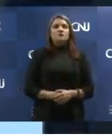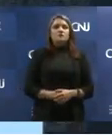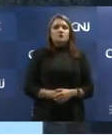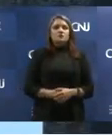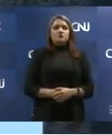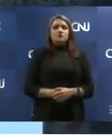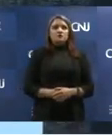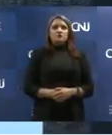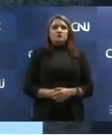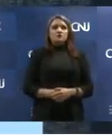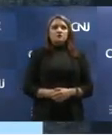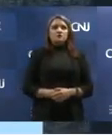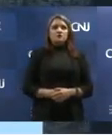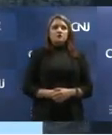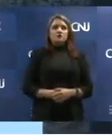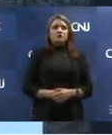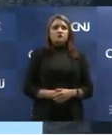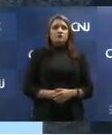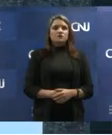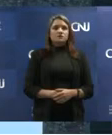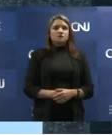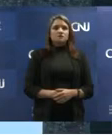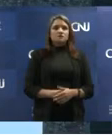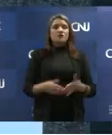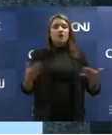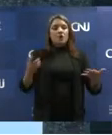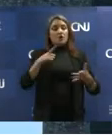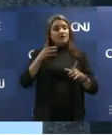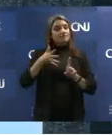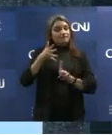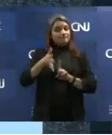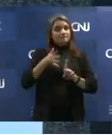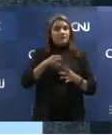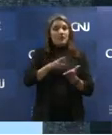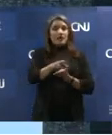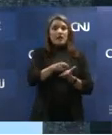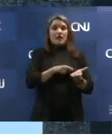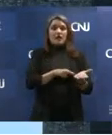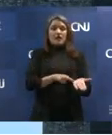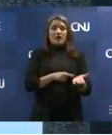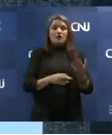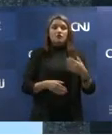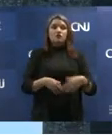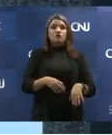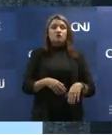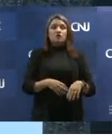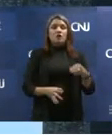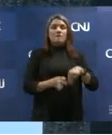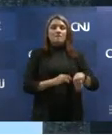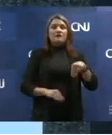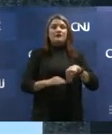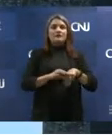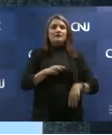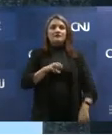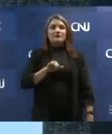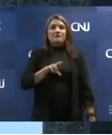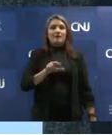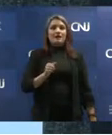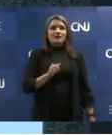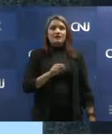Agora com sustentação oral na relatoria da ministra e conselheira Maria Thereza de Assis Moura, com pedido de providências